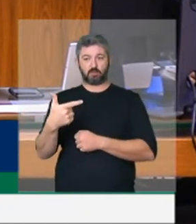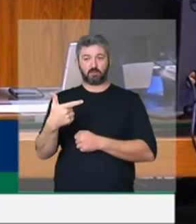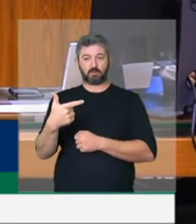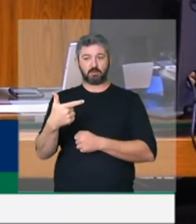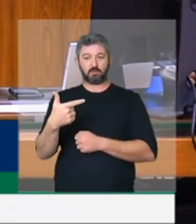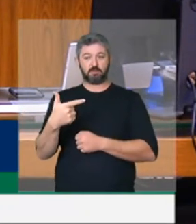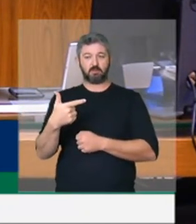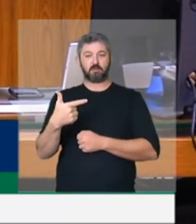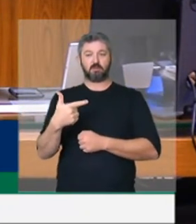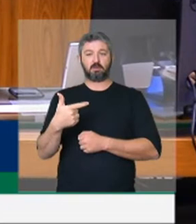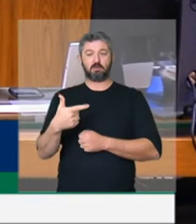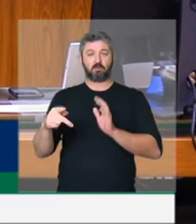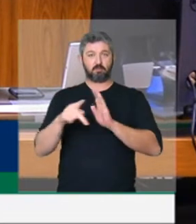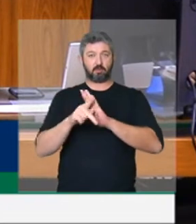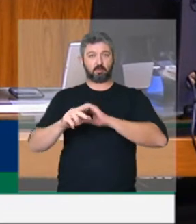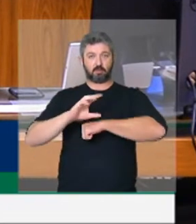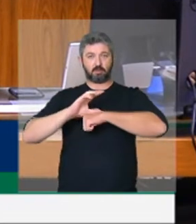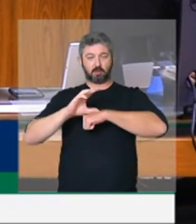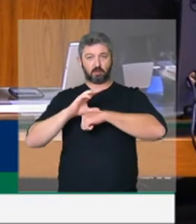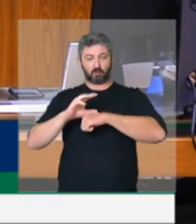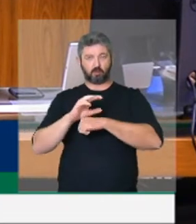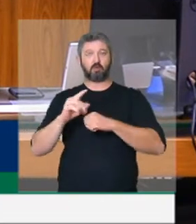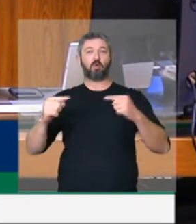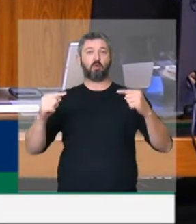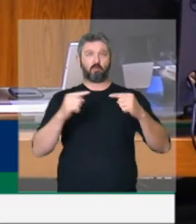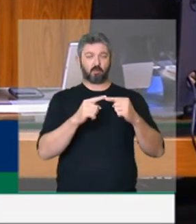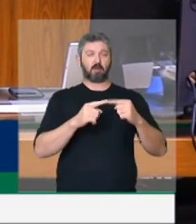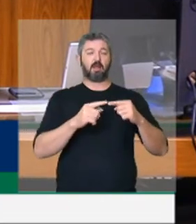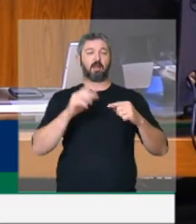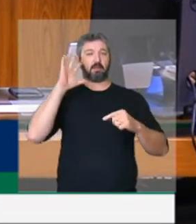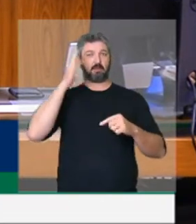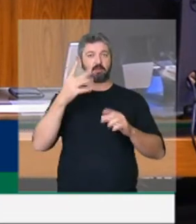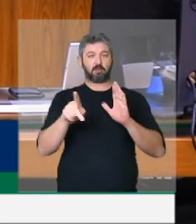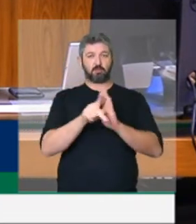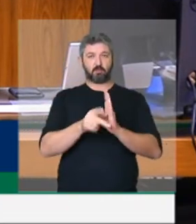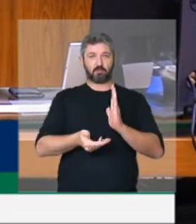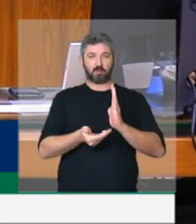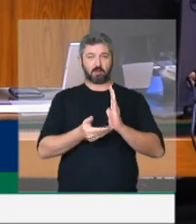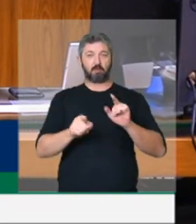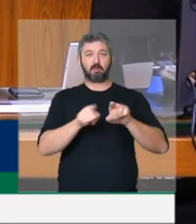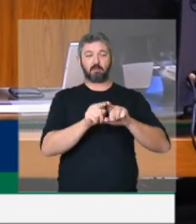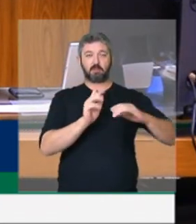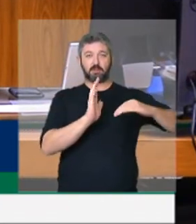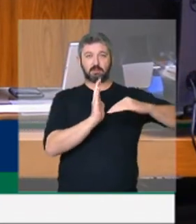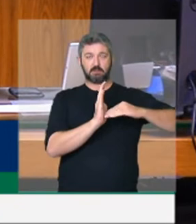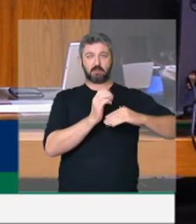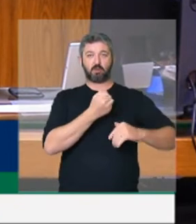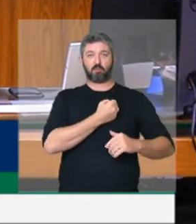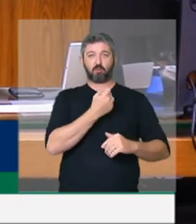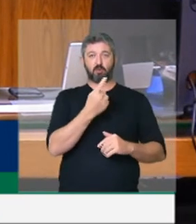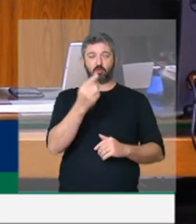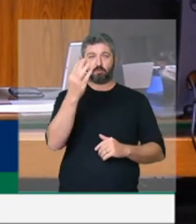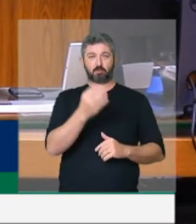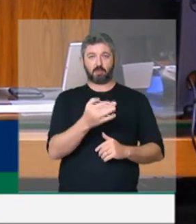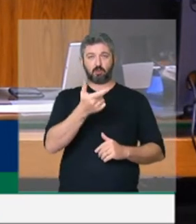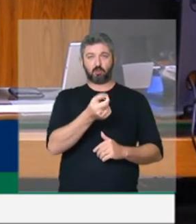PARÁGRAFO OITAVO DO ARTIGO 62 DA CONSTITUIÇÃO FEDERAL, COMINADO COM ATO CONJUNTO DAS MESAS DA CÂMARA DOS DEPUTADOS DOE SENADO FEDERAL NÚMERO